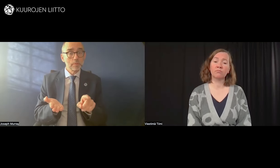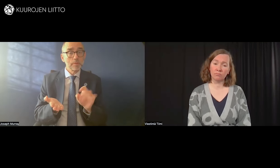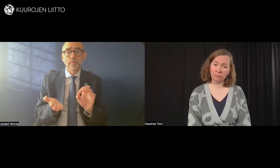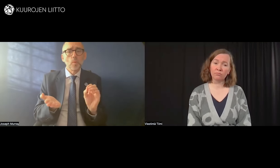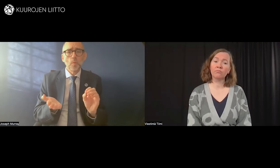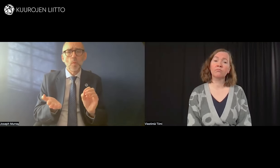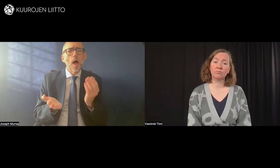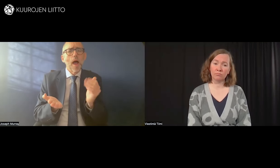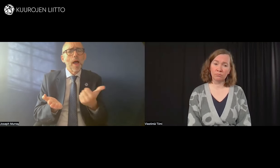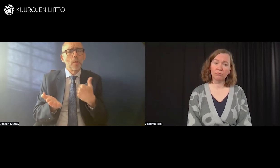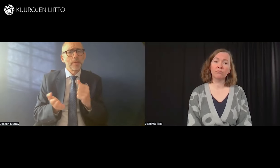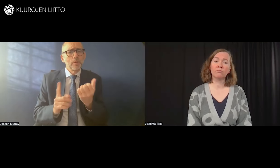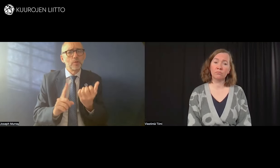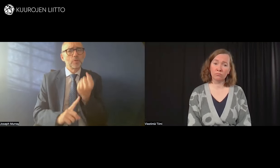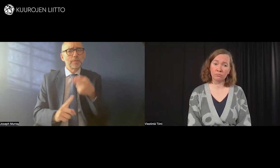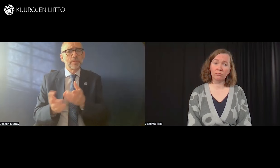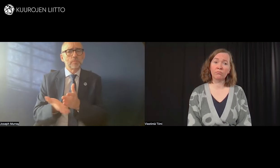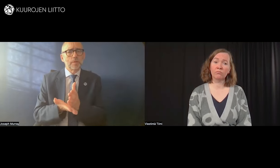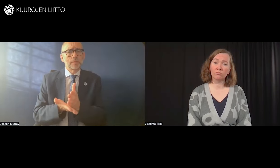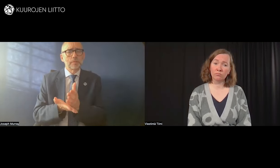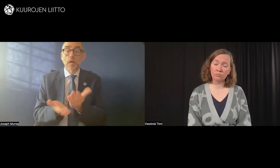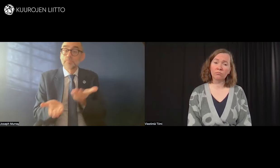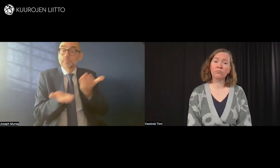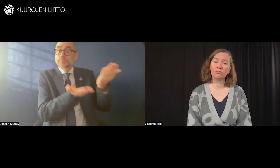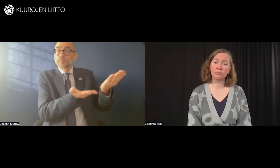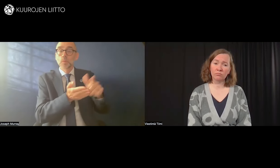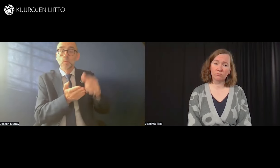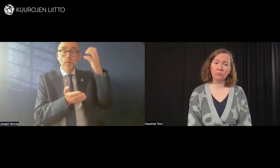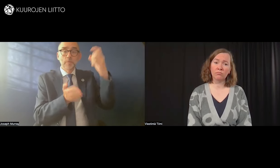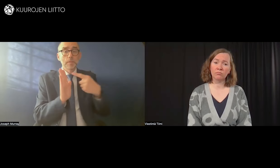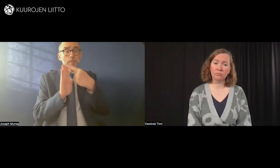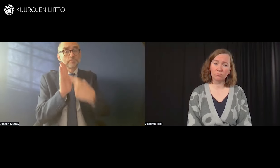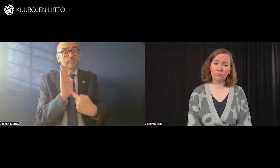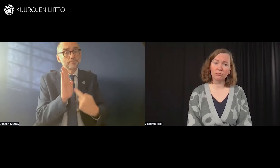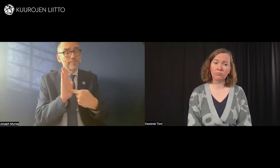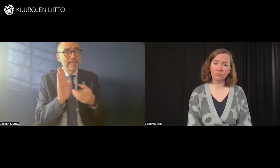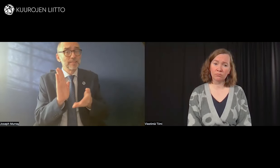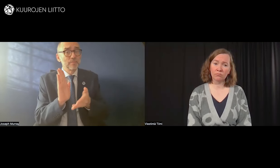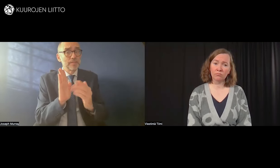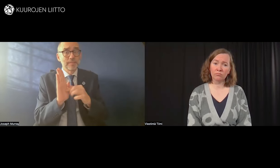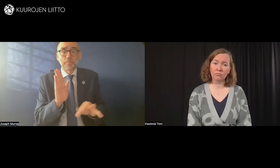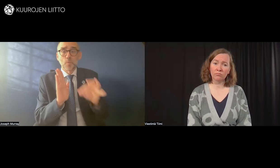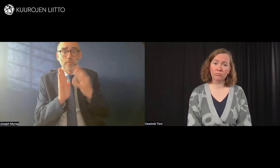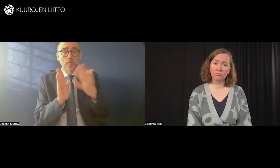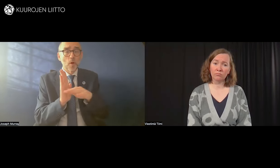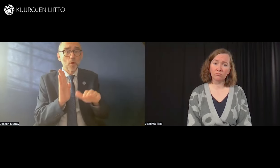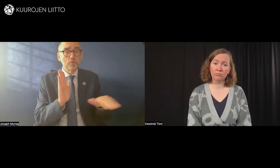Ja jos eivät, niin miten ne voidaan saavuttaa? Jakakaa ne omien maidenne hallituksille ja korostakaa niiden tärkeyttä lapsille.